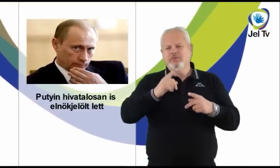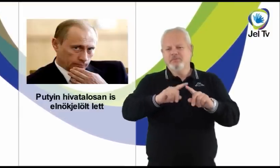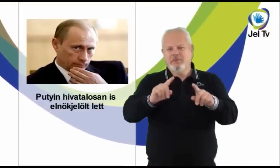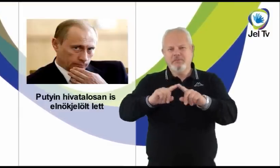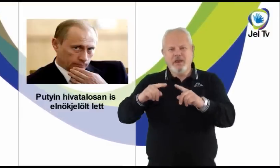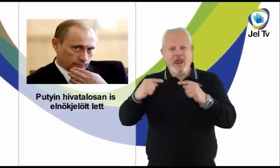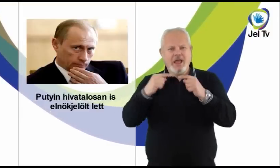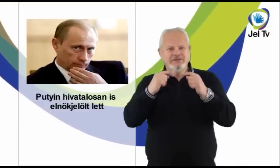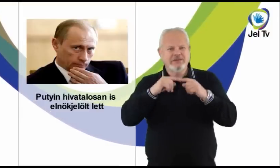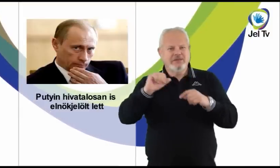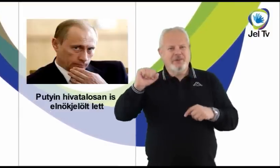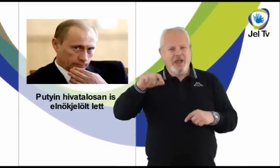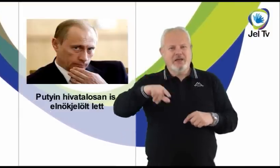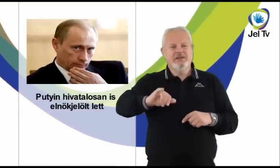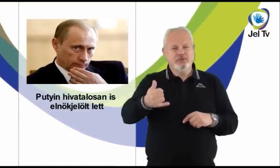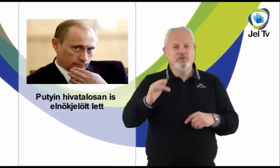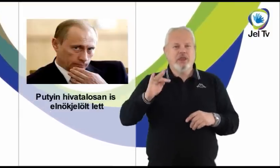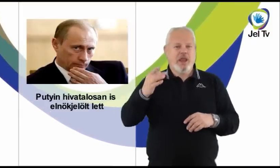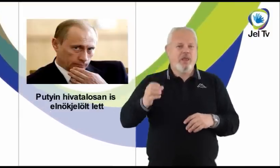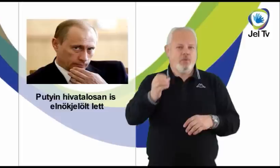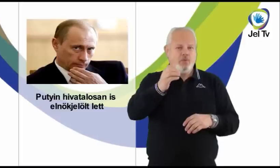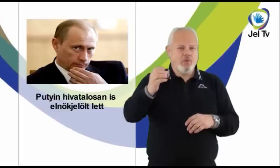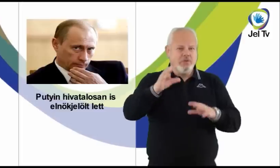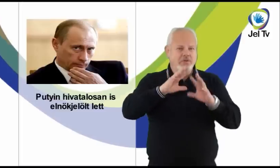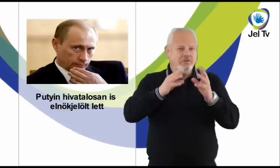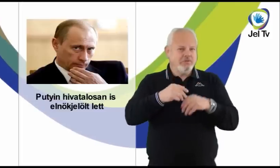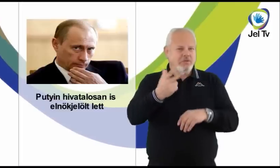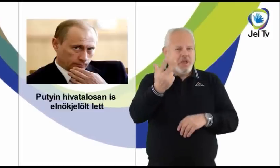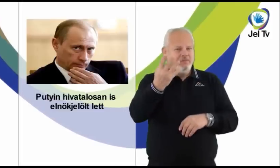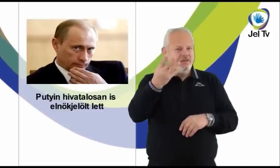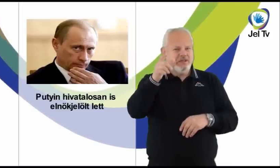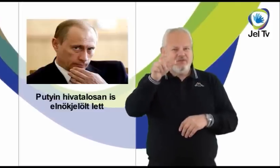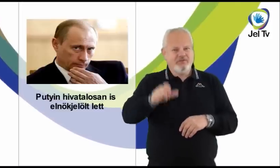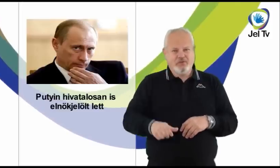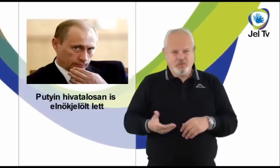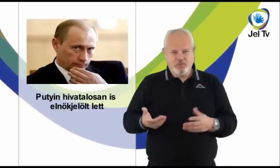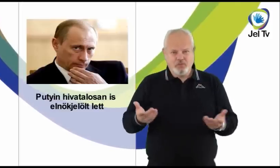A többi ellenzéki párt is megszavazta a maga elnökjelöltjeit, kb. 3-4 fő személyében.